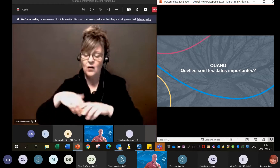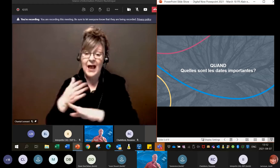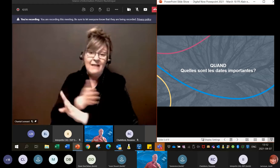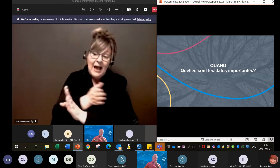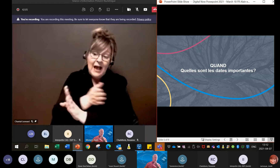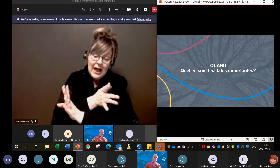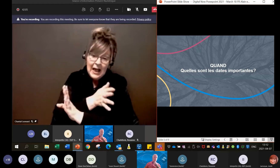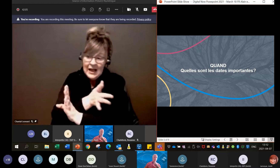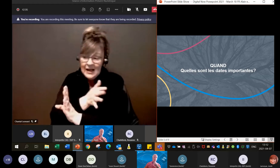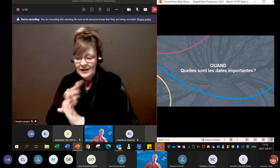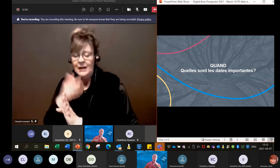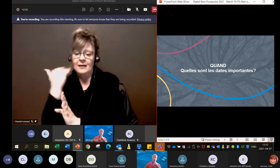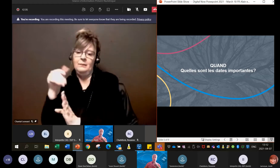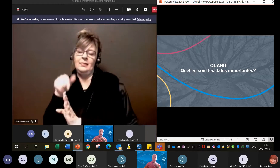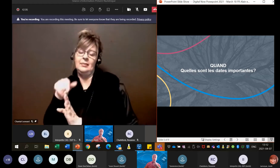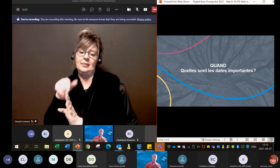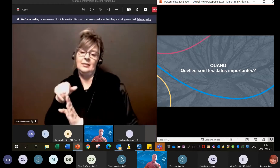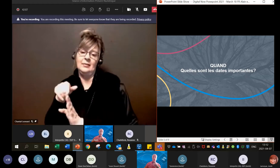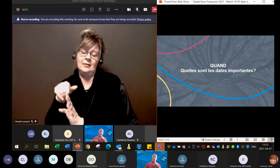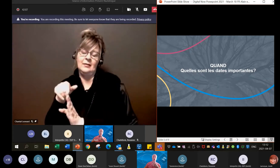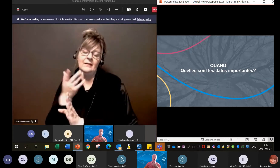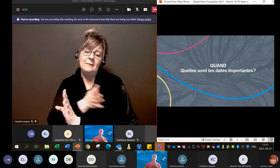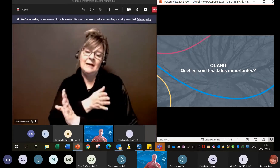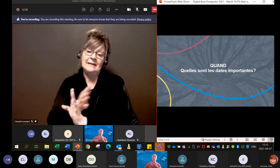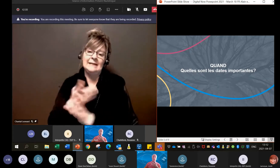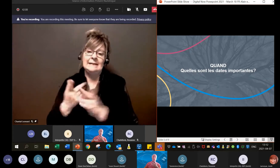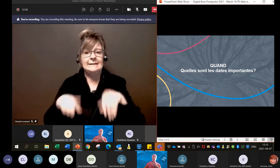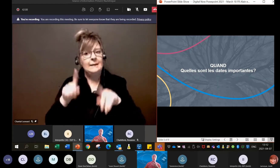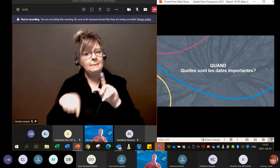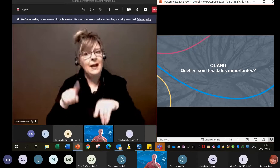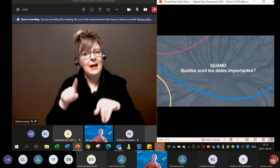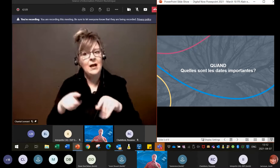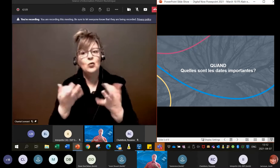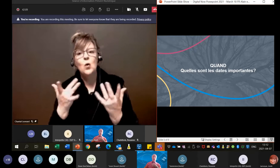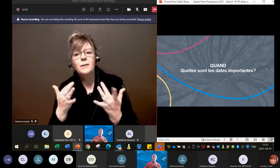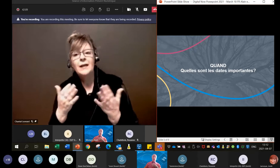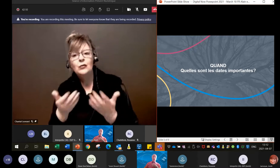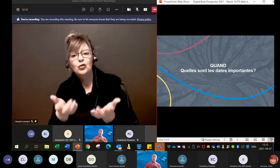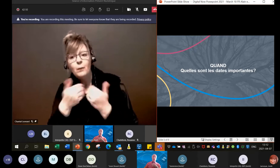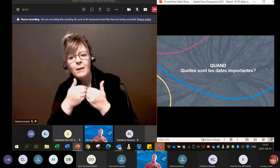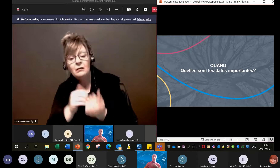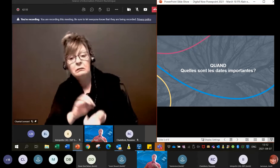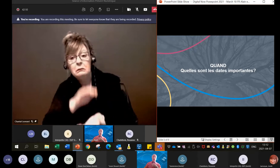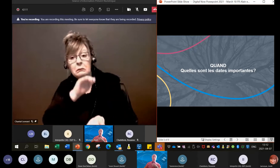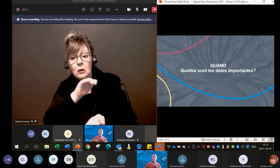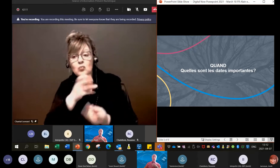bien comprendre que tout ça va dépendre